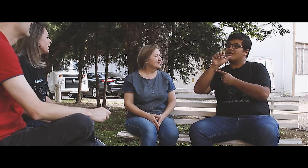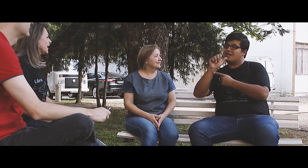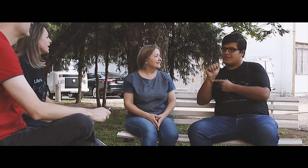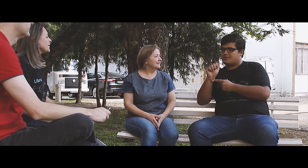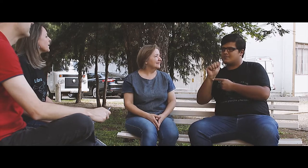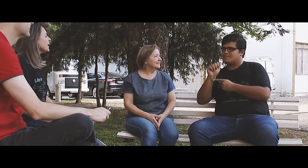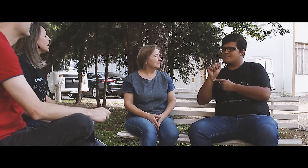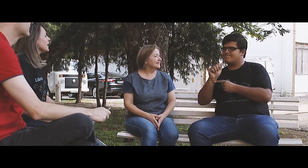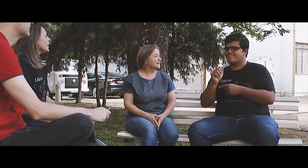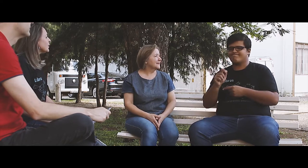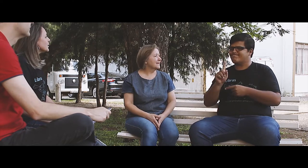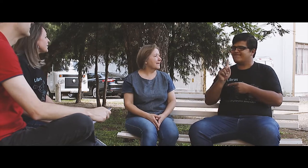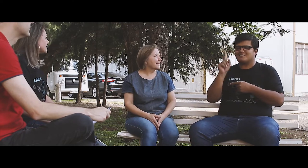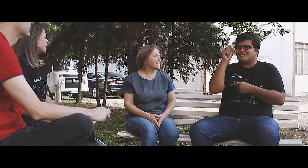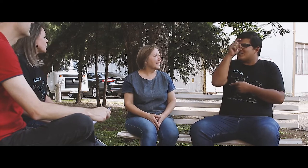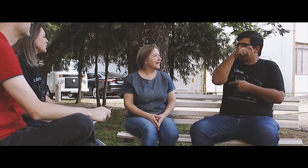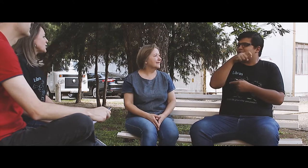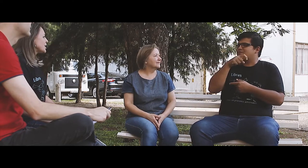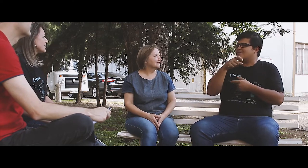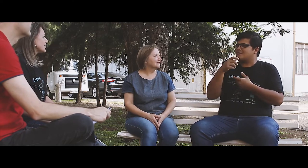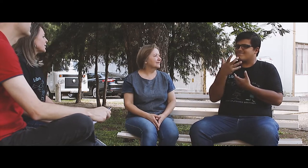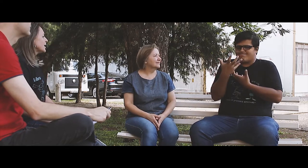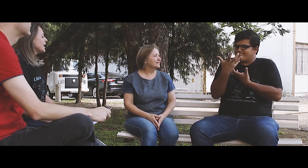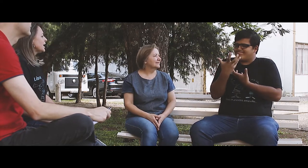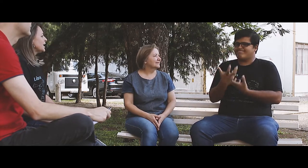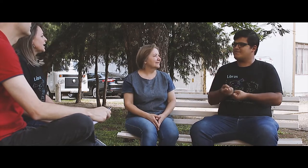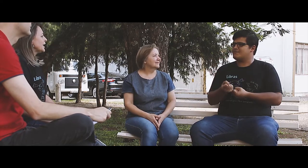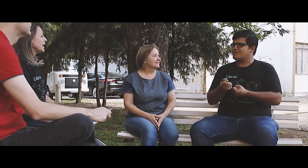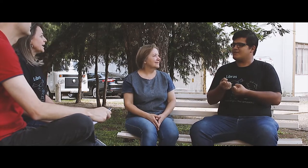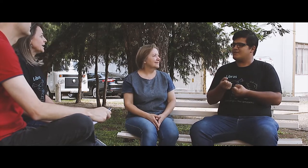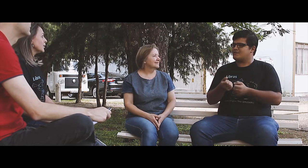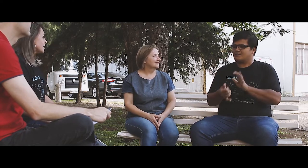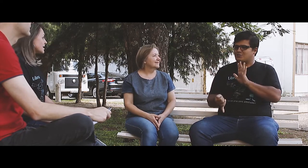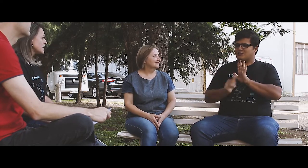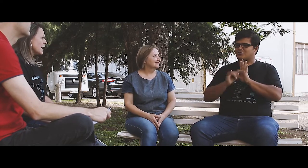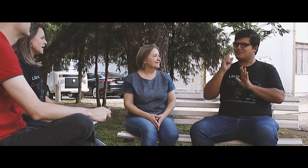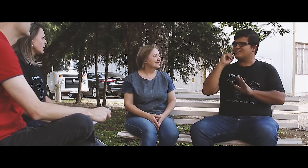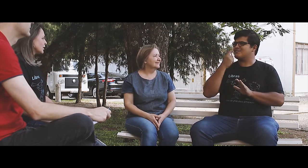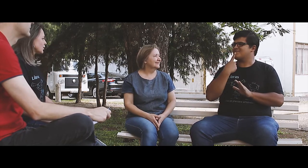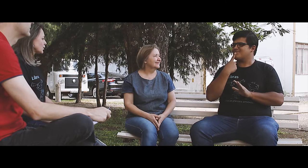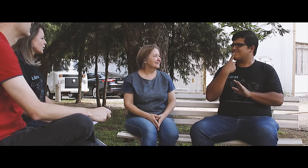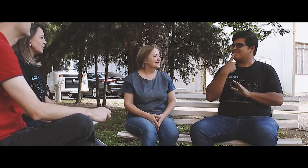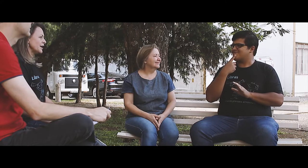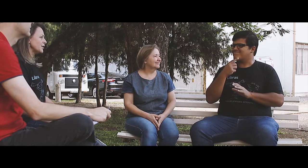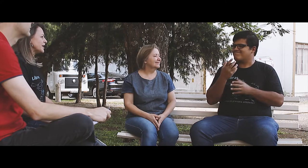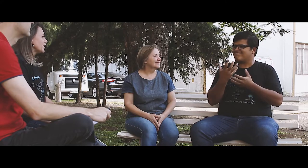e um deficiente auditivo ele não se aceita enquanto surdo, ele não tem uma